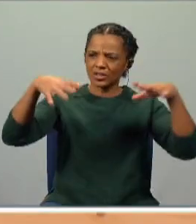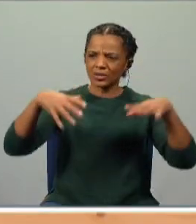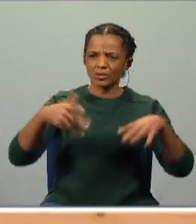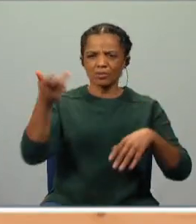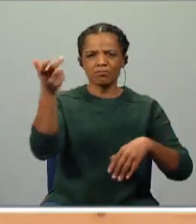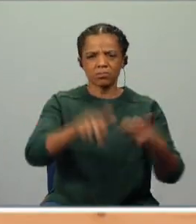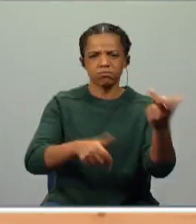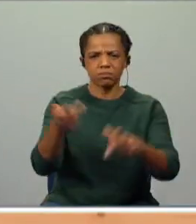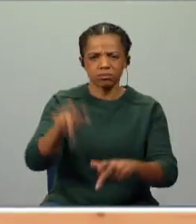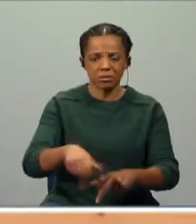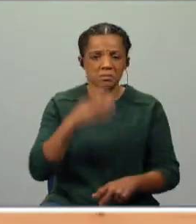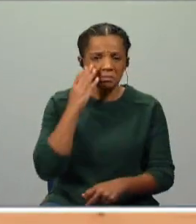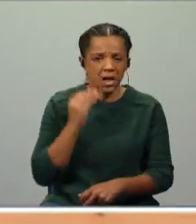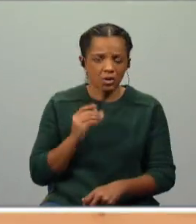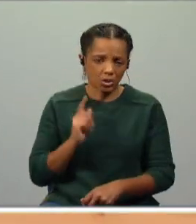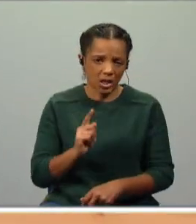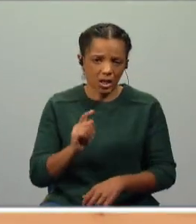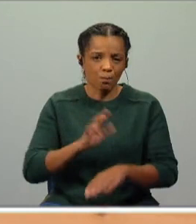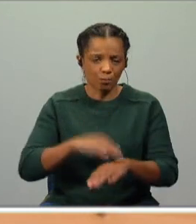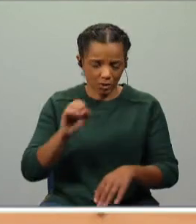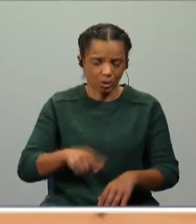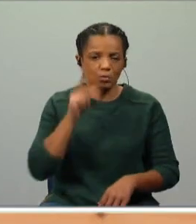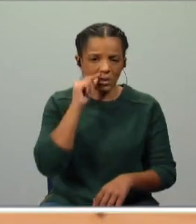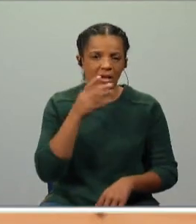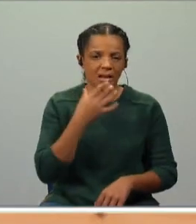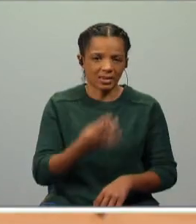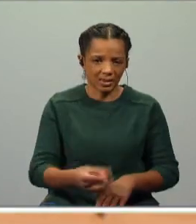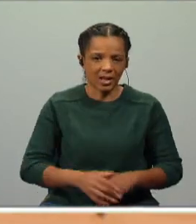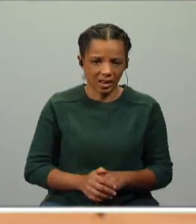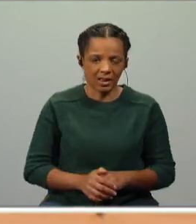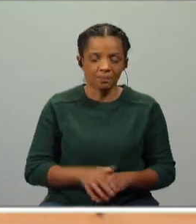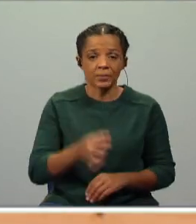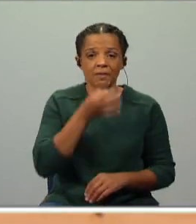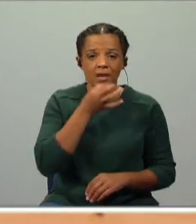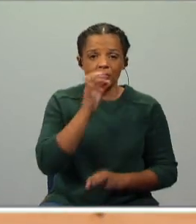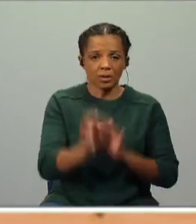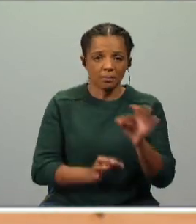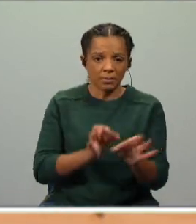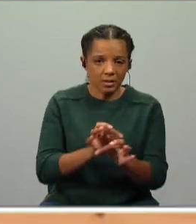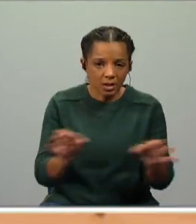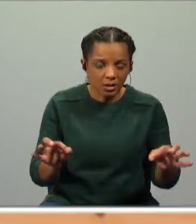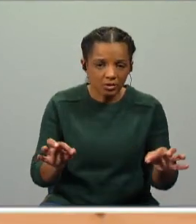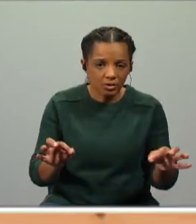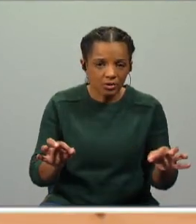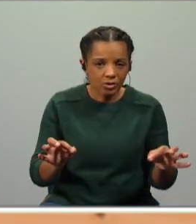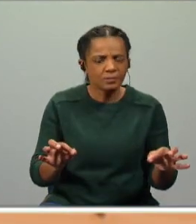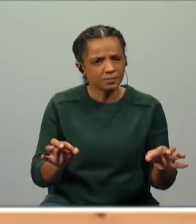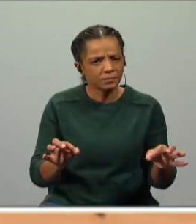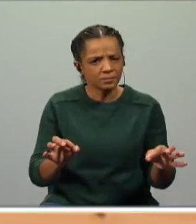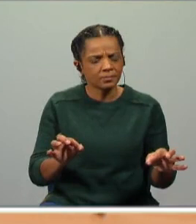que só pode ser por causa do pai natal. Mas falamos aqui de presentes e se calhar vocês gostariam